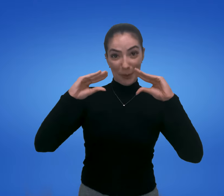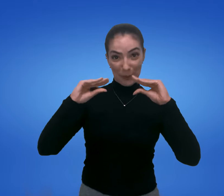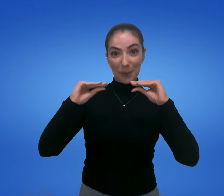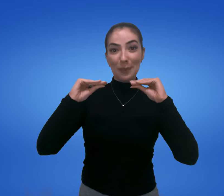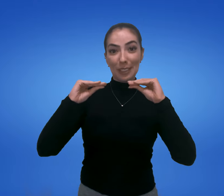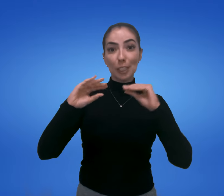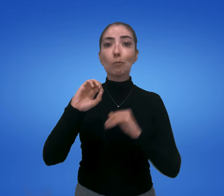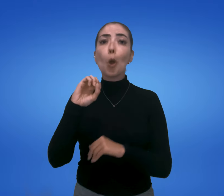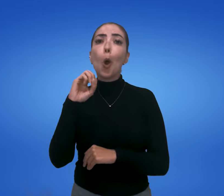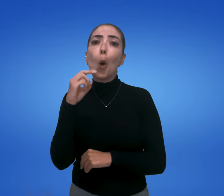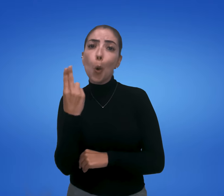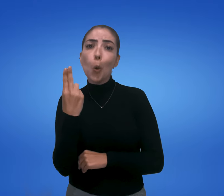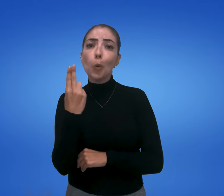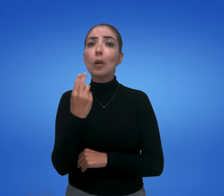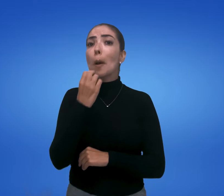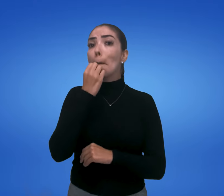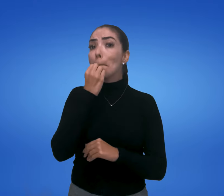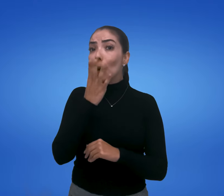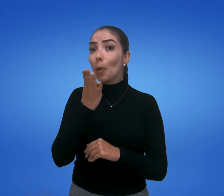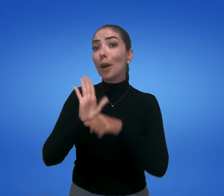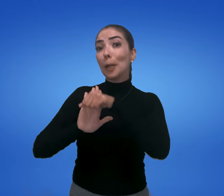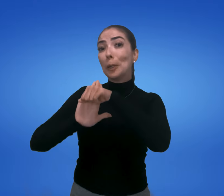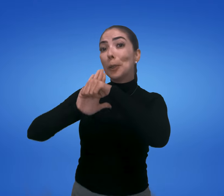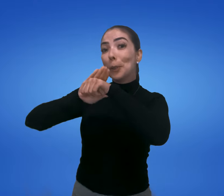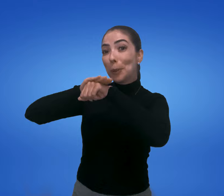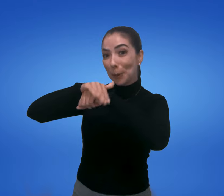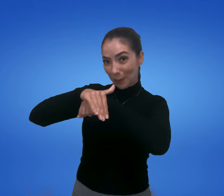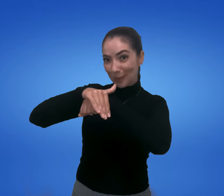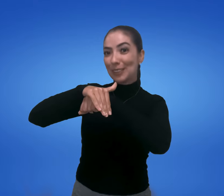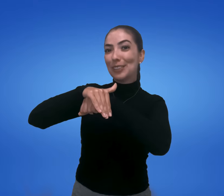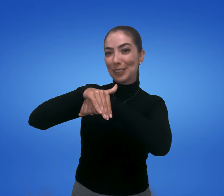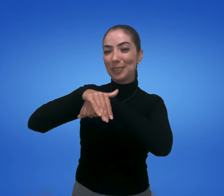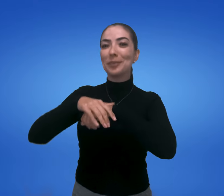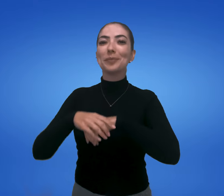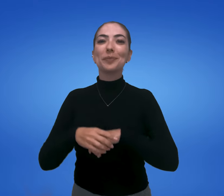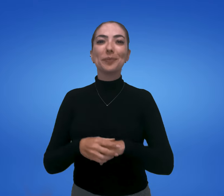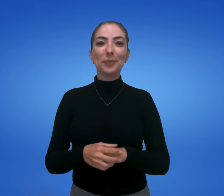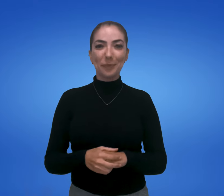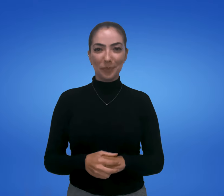"boa noite" ou você pode utilizar esse sinal também